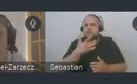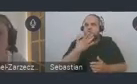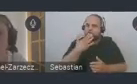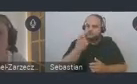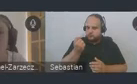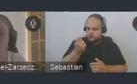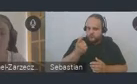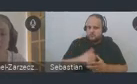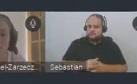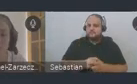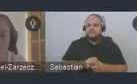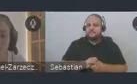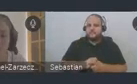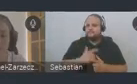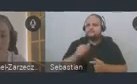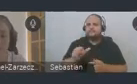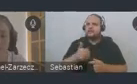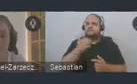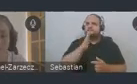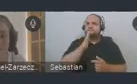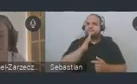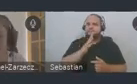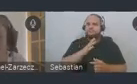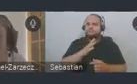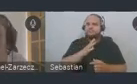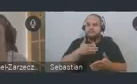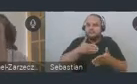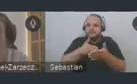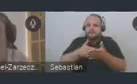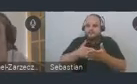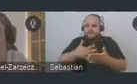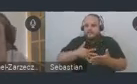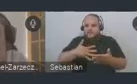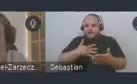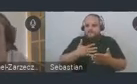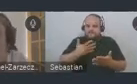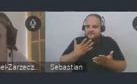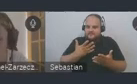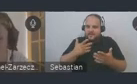Tutaj przełamujemy pierwszą barierę lęku ekspozycji społecznej.